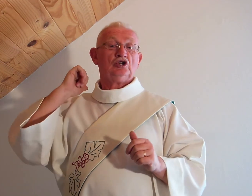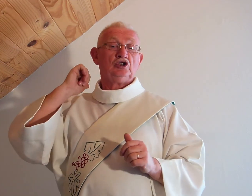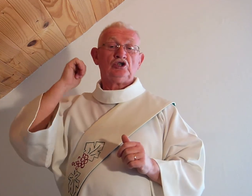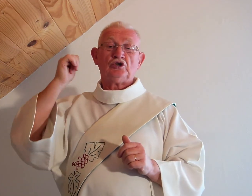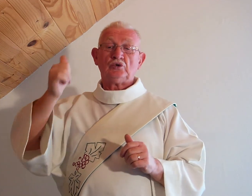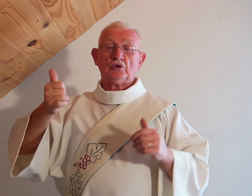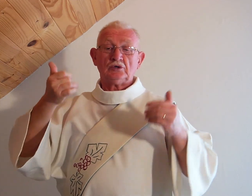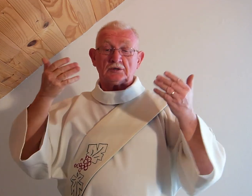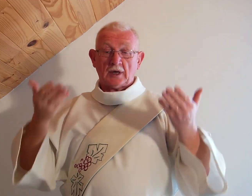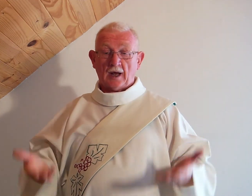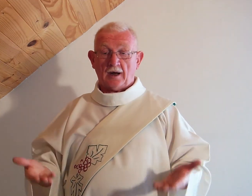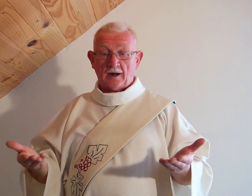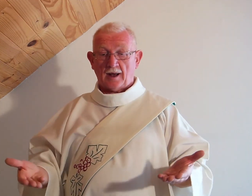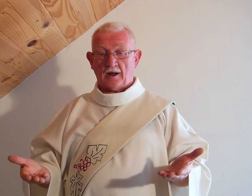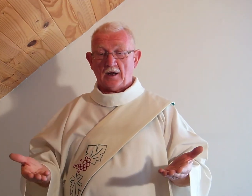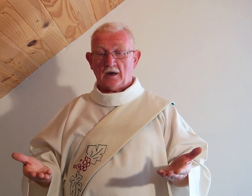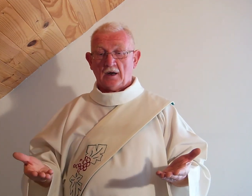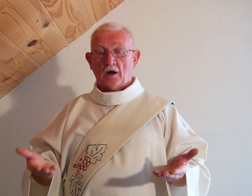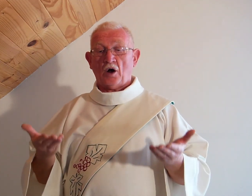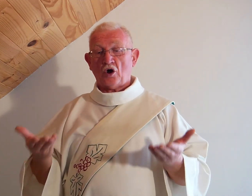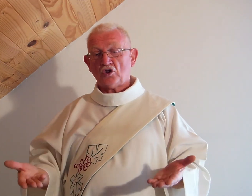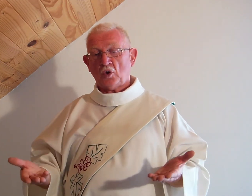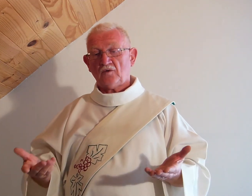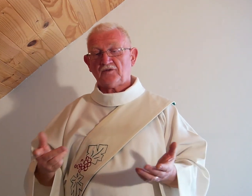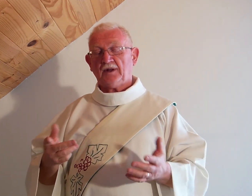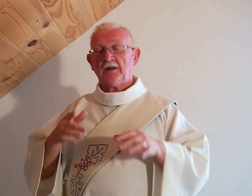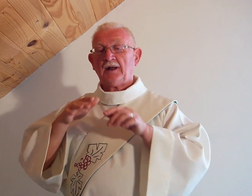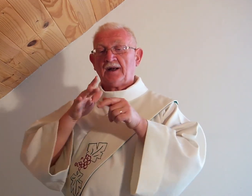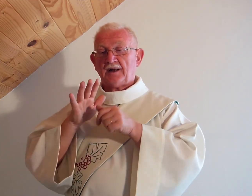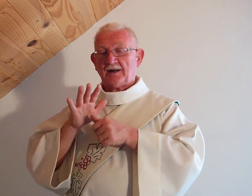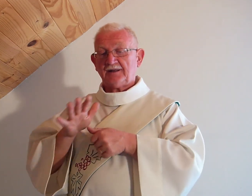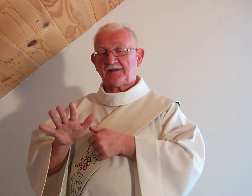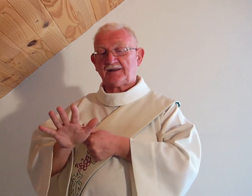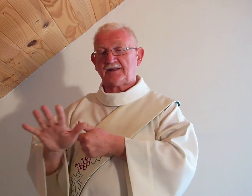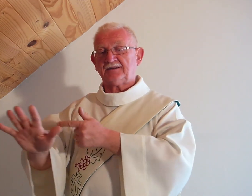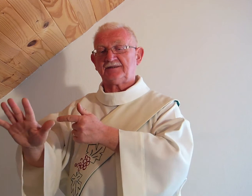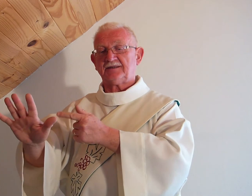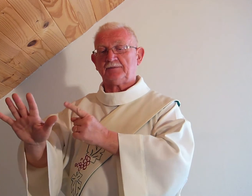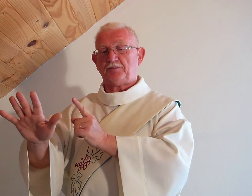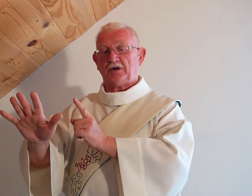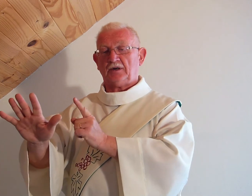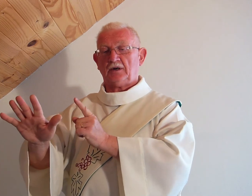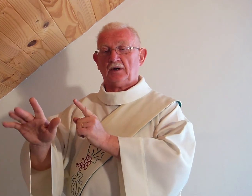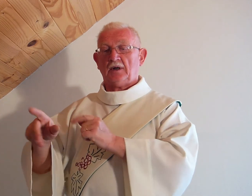Jusque-là, en effet, les disciples